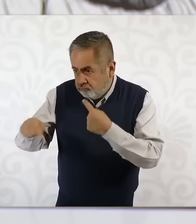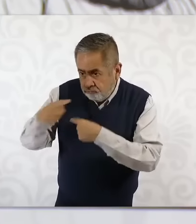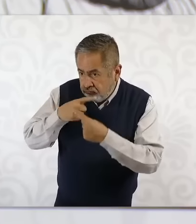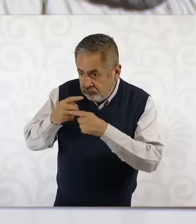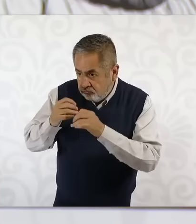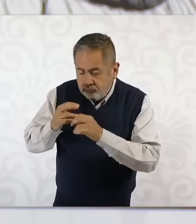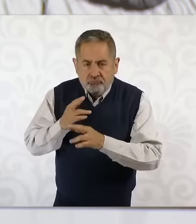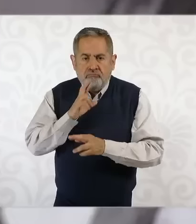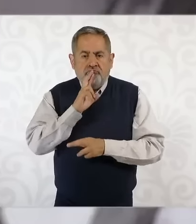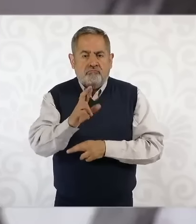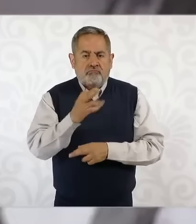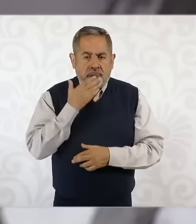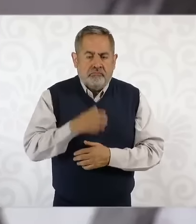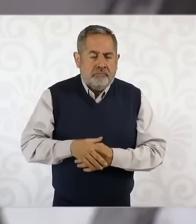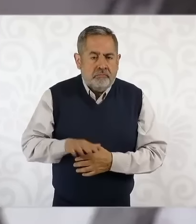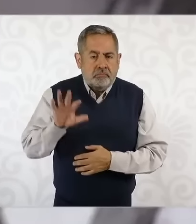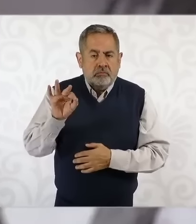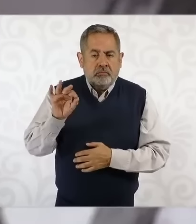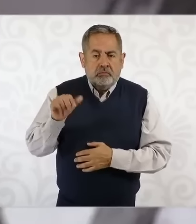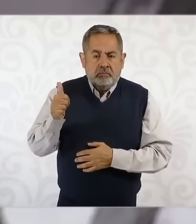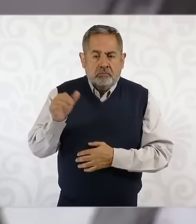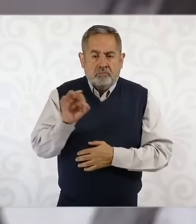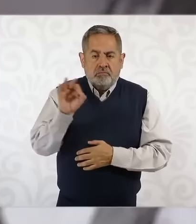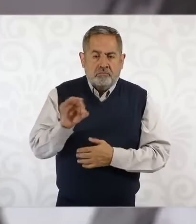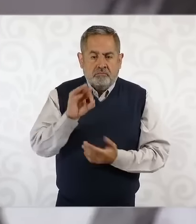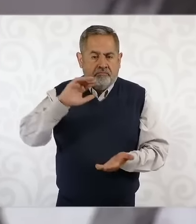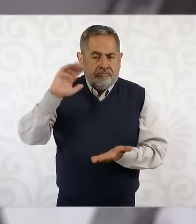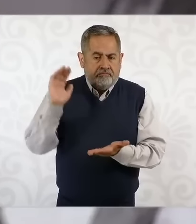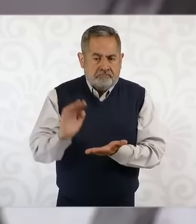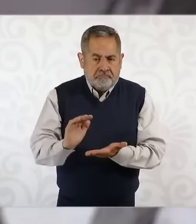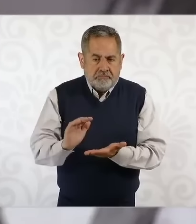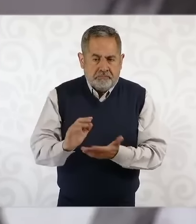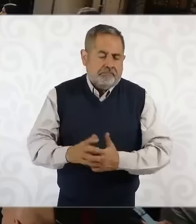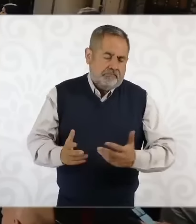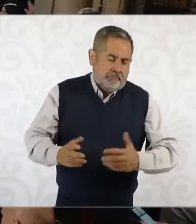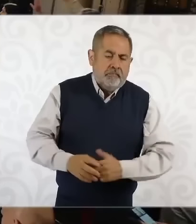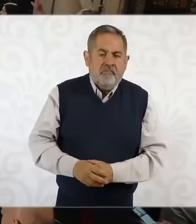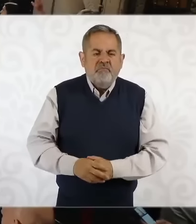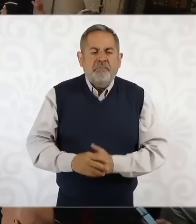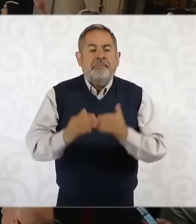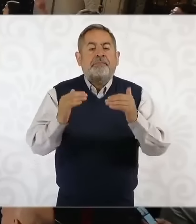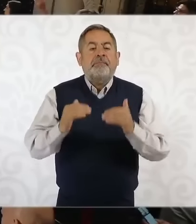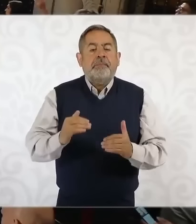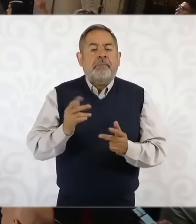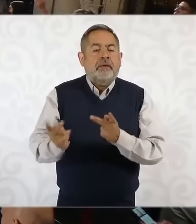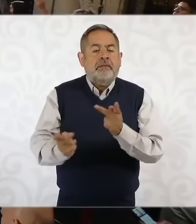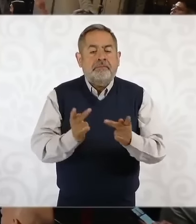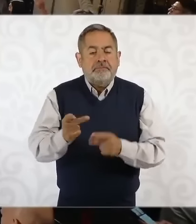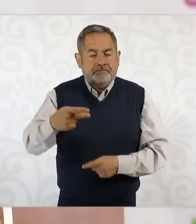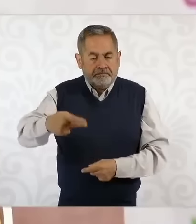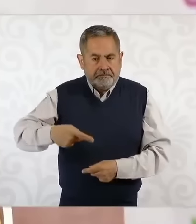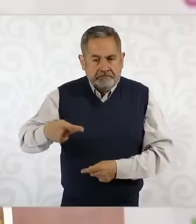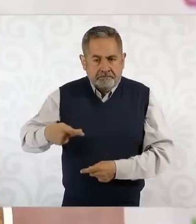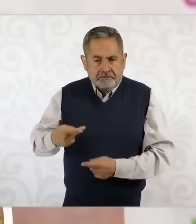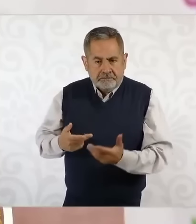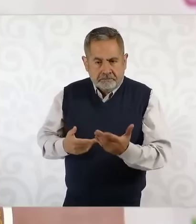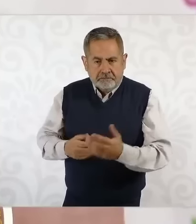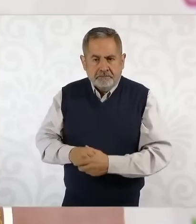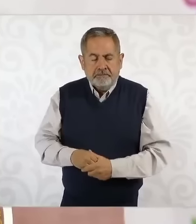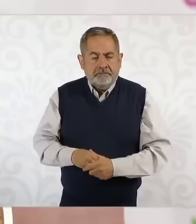46% homicidios menos. Vamos pues con las preguntas. Este, a ver.